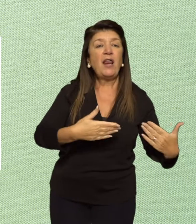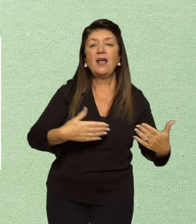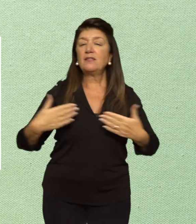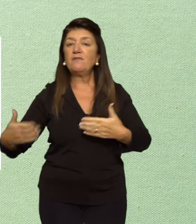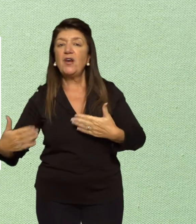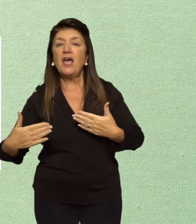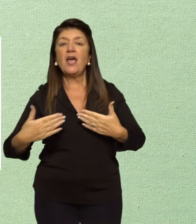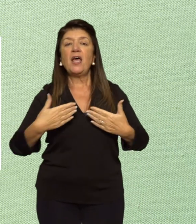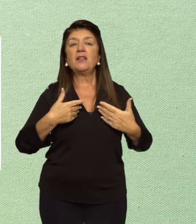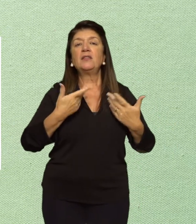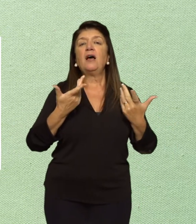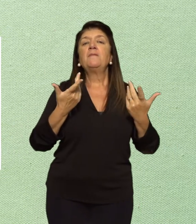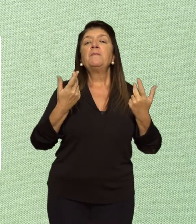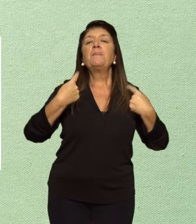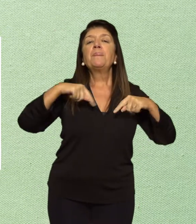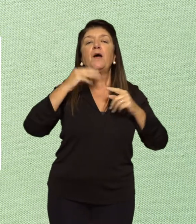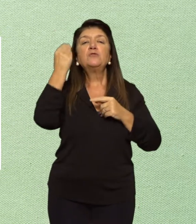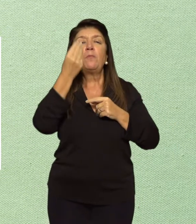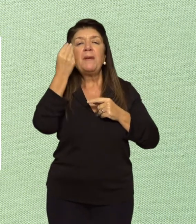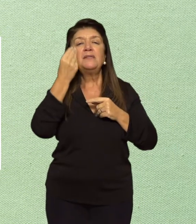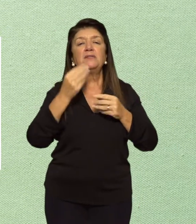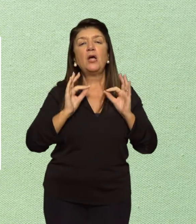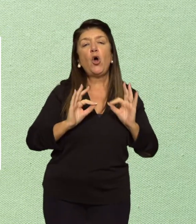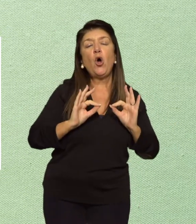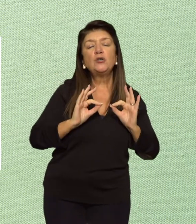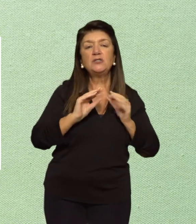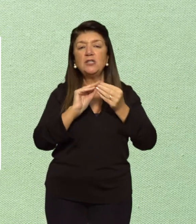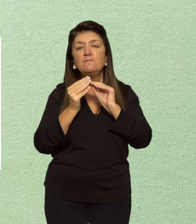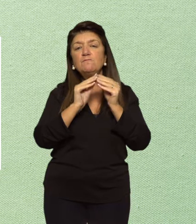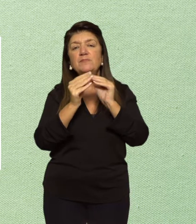gli stereotipi che guidano il nostro pensiero e il nostro agire. La persona con disabilità ha